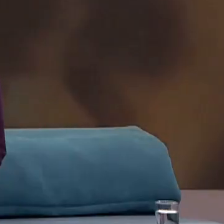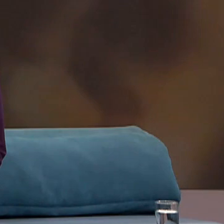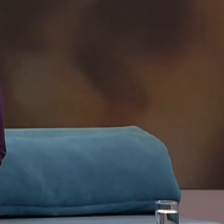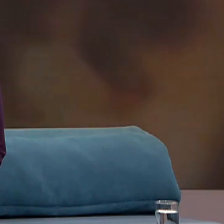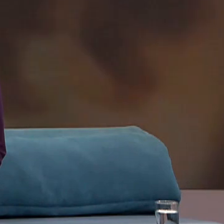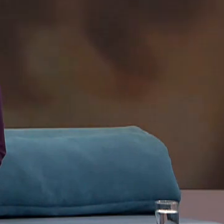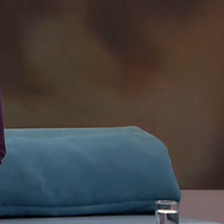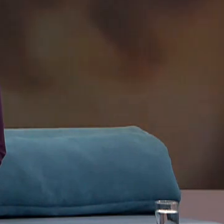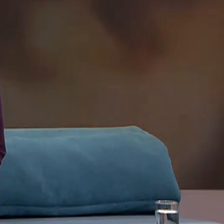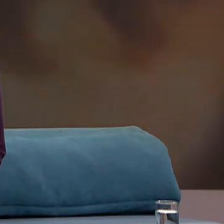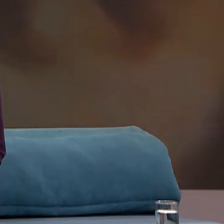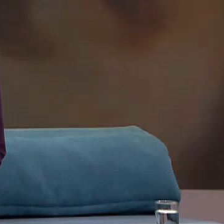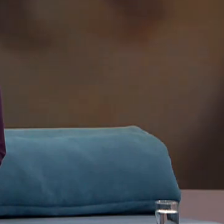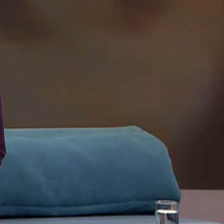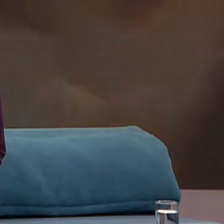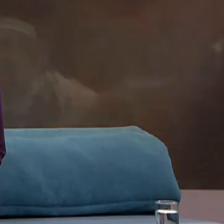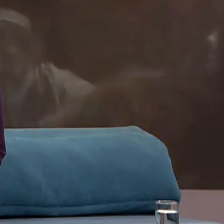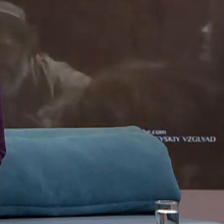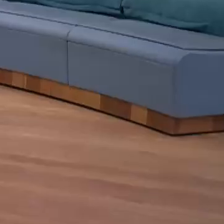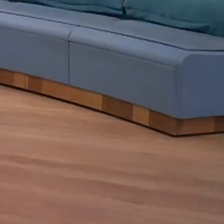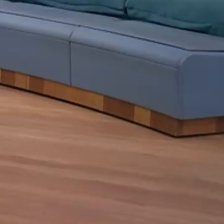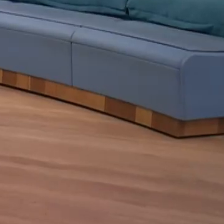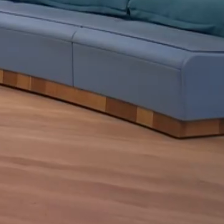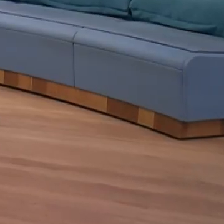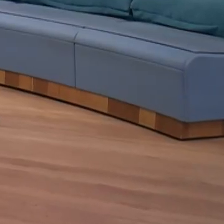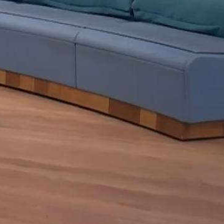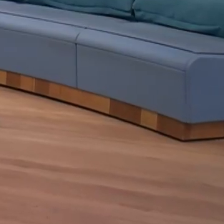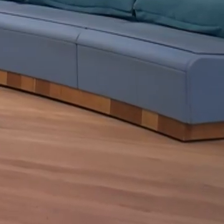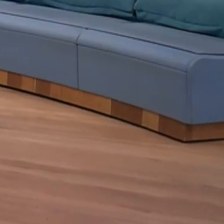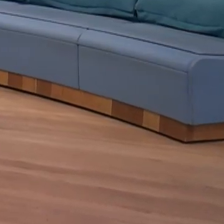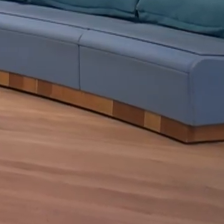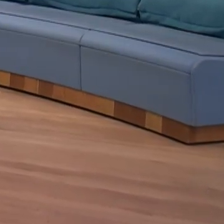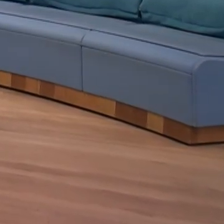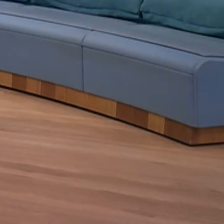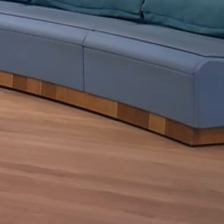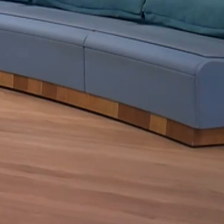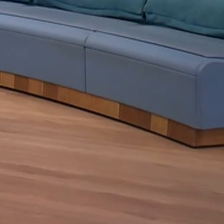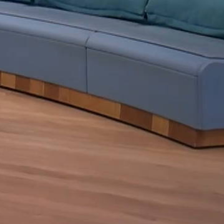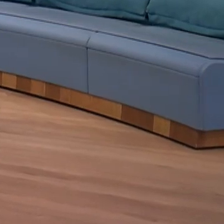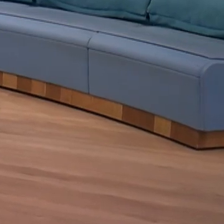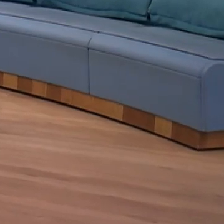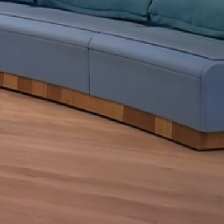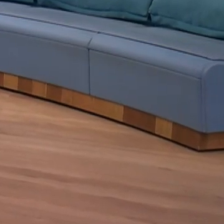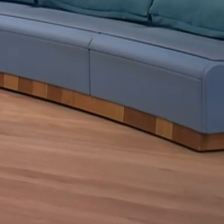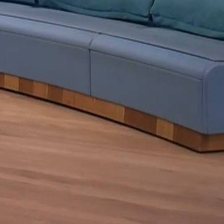за праведниками войти в рай и пребывать там вечно с Богом вот это вот глобально